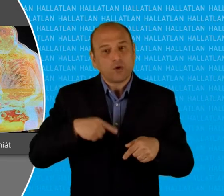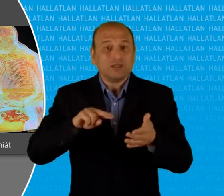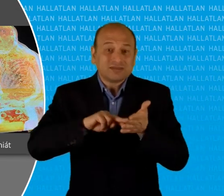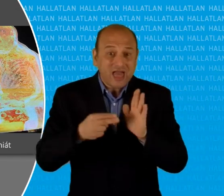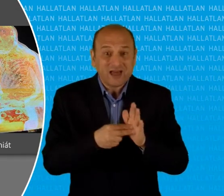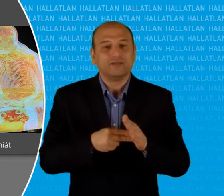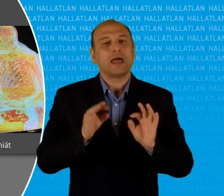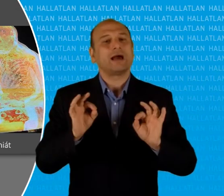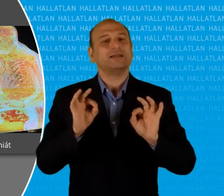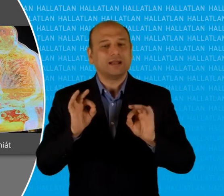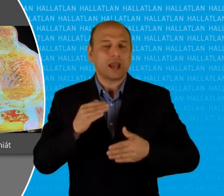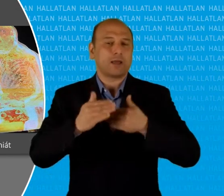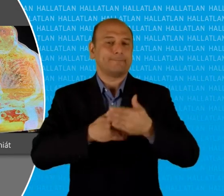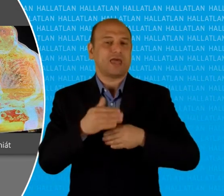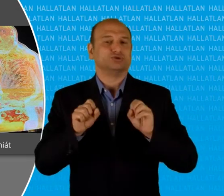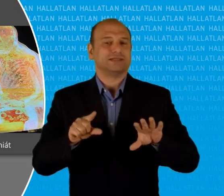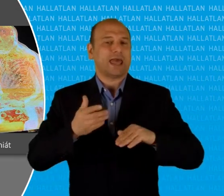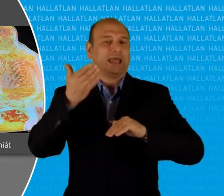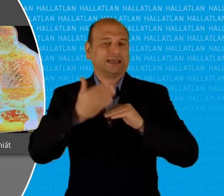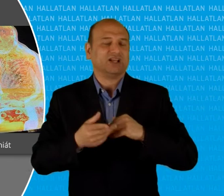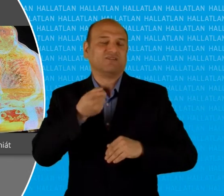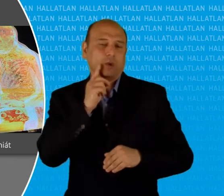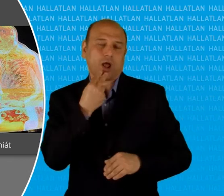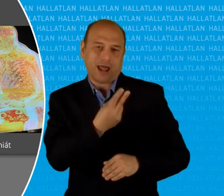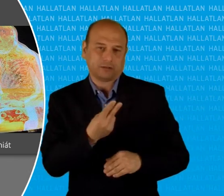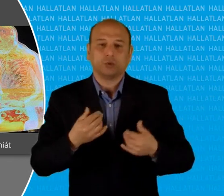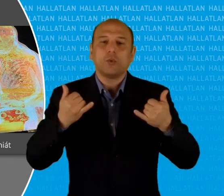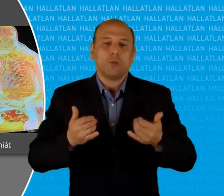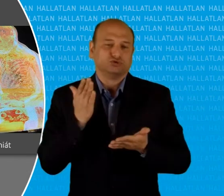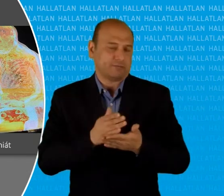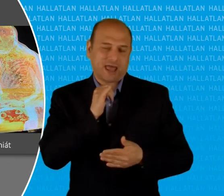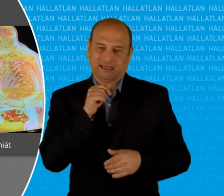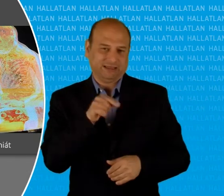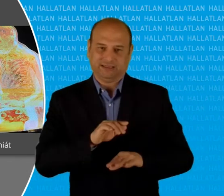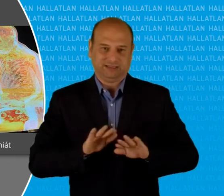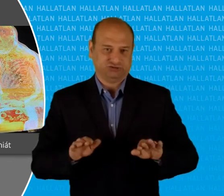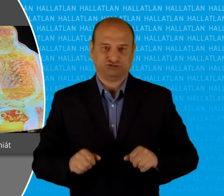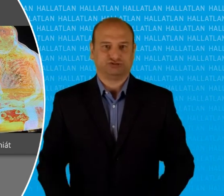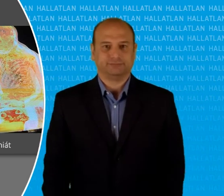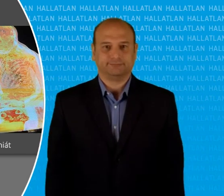mely Budapesten eredetileg május 17-ig lett volna látható.